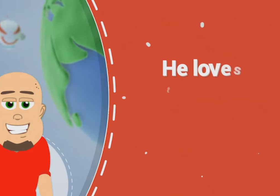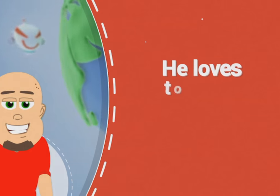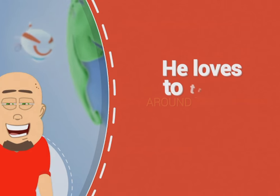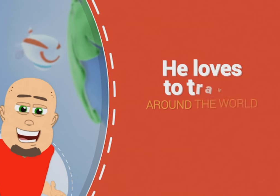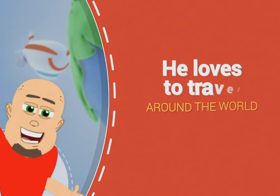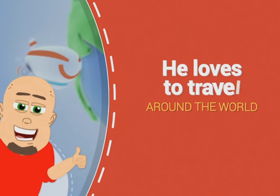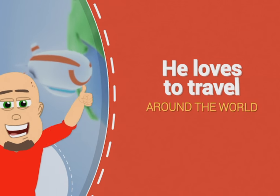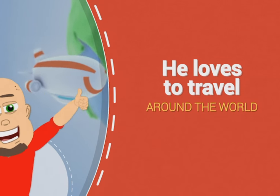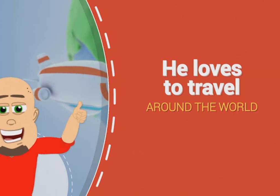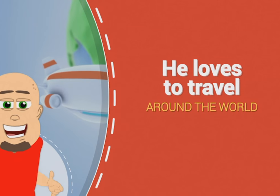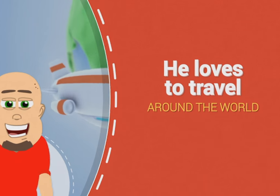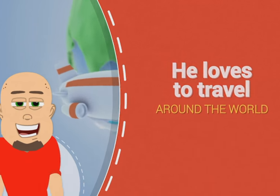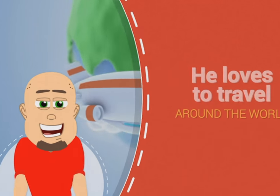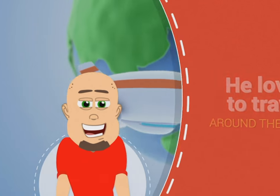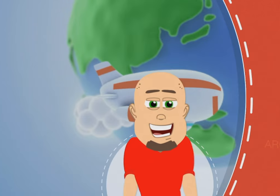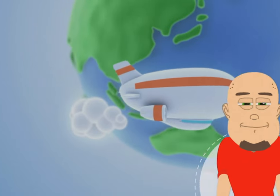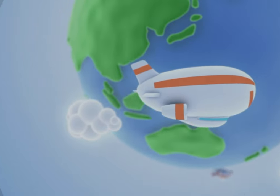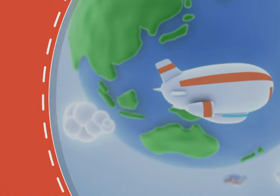Er liebt es um die Welt zu reisen!